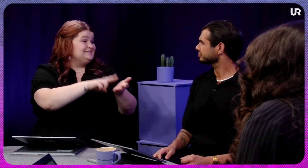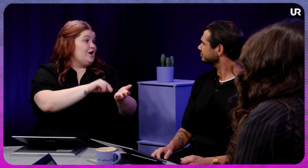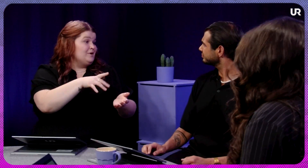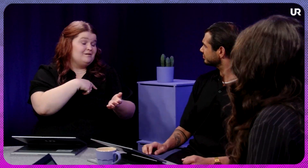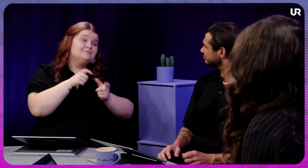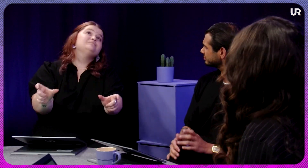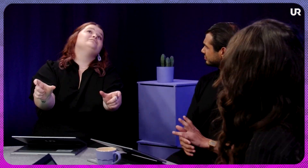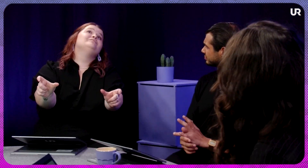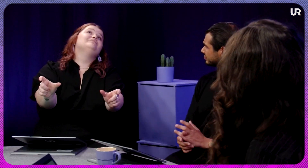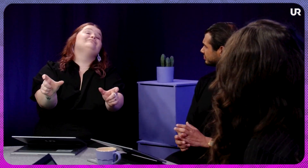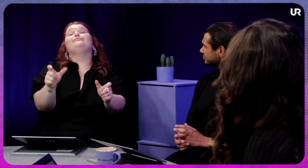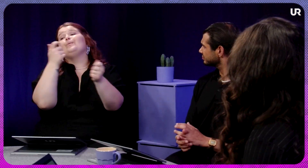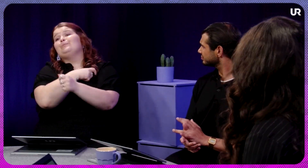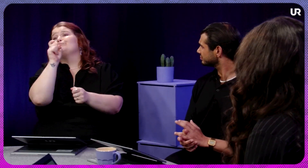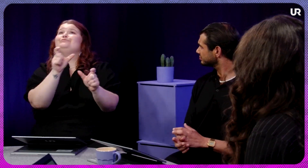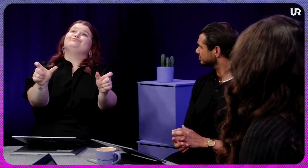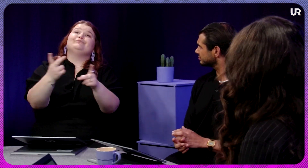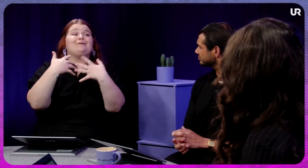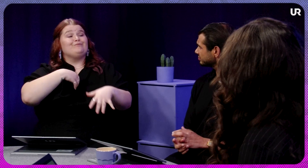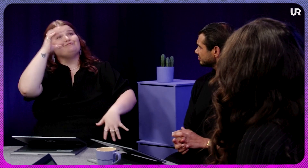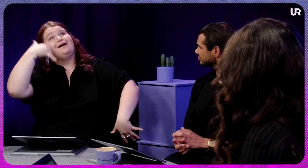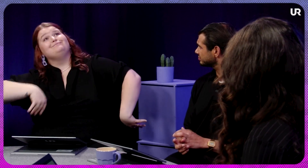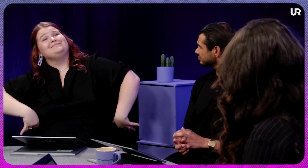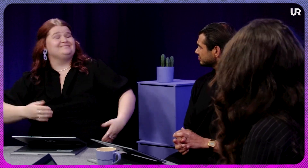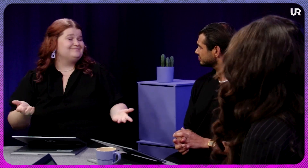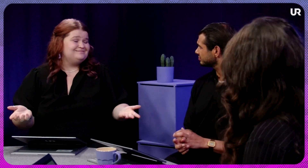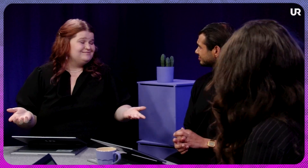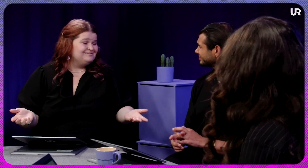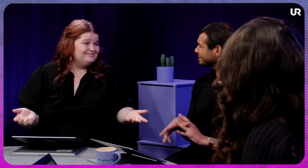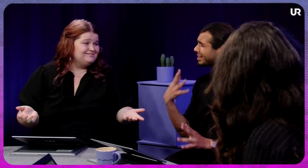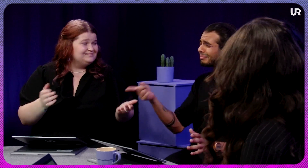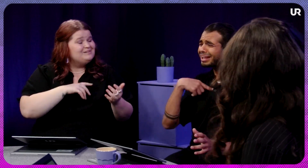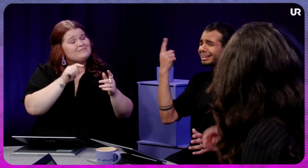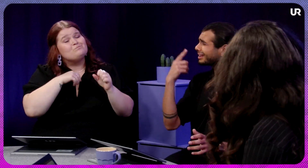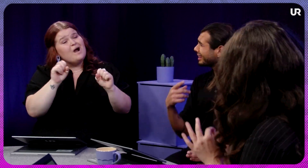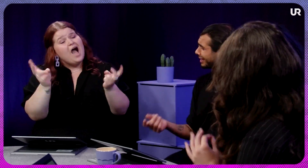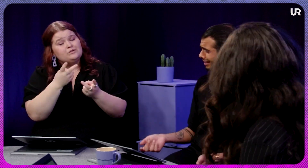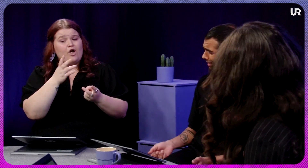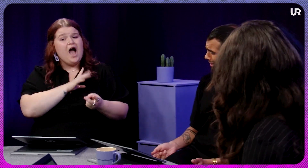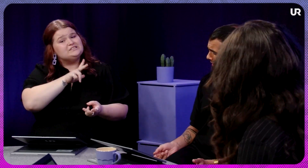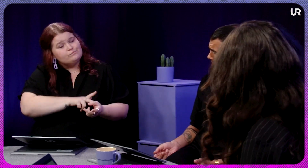Josephine: Sant! Om jag blockerar allt och tror att jag är smart! Nej så är det inte! Amir: JA! Josephine: ibland måste man ta sitt ansvar och kolla upp det.